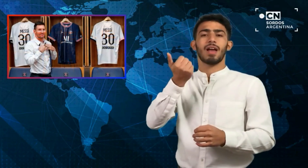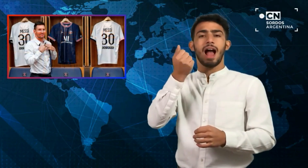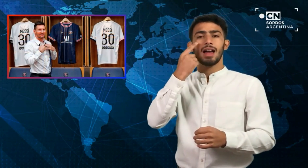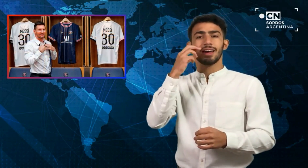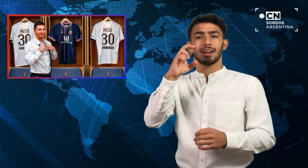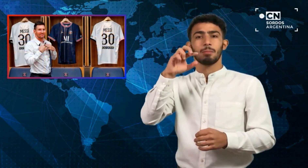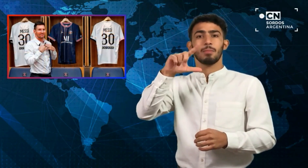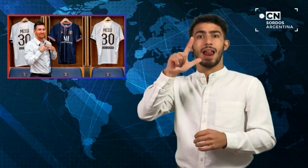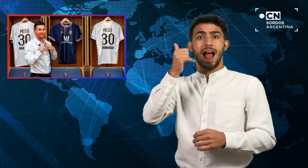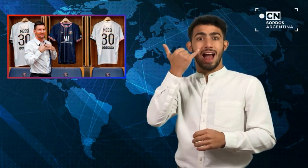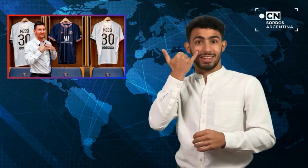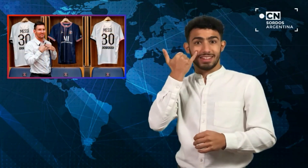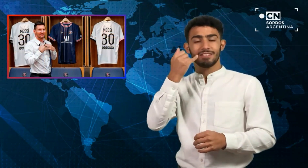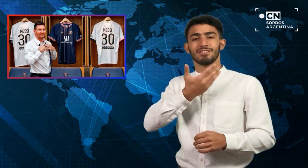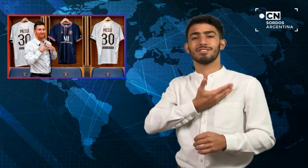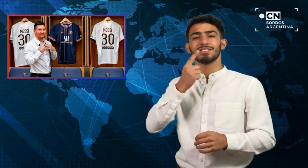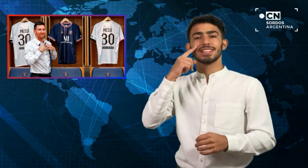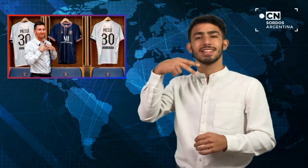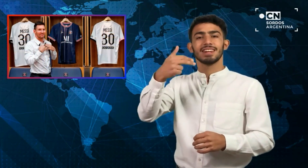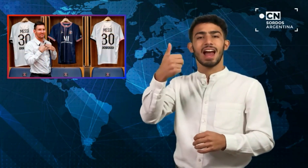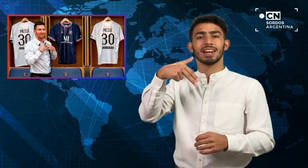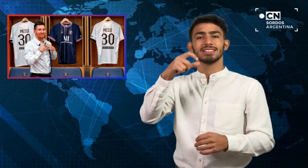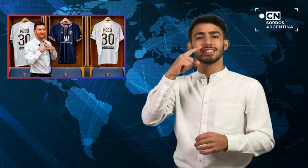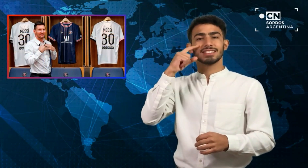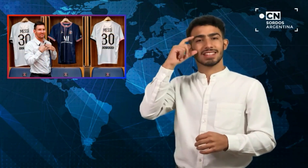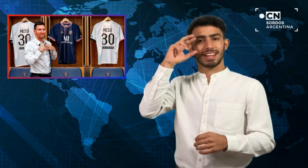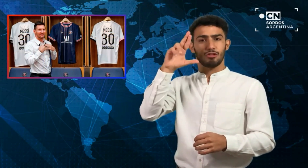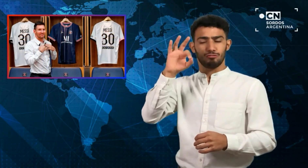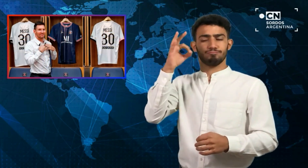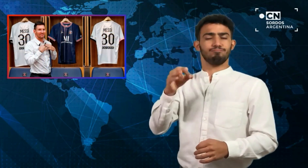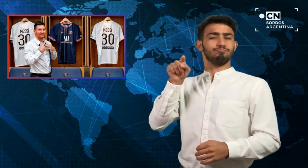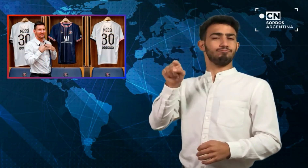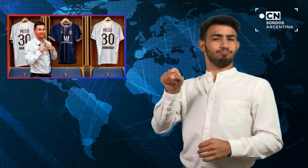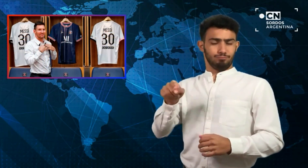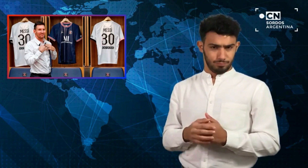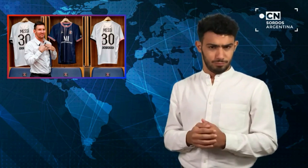del Barcelona. Y todo apunta al Fair Play Financiero.